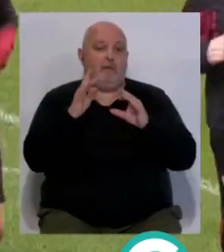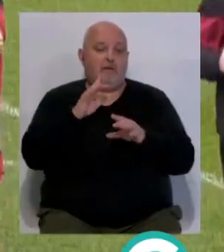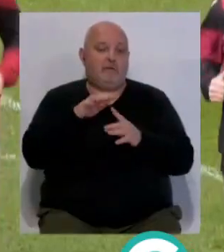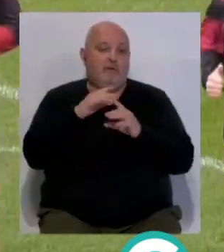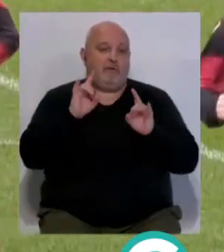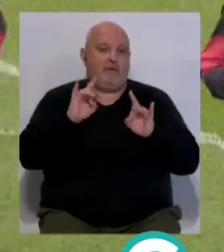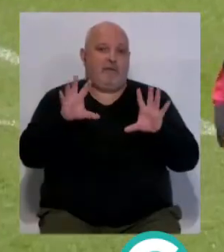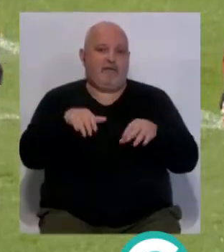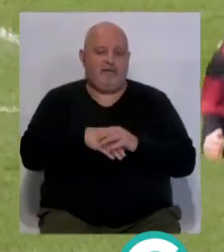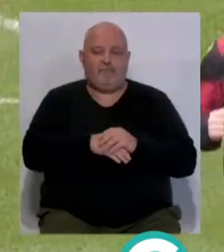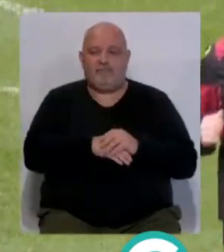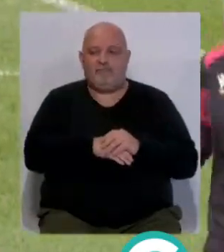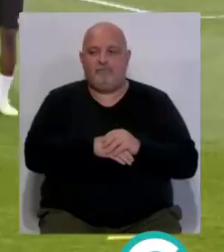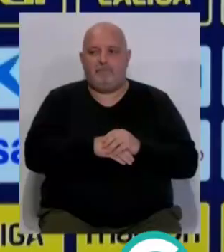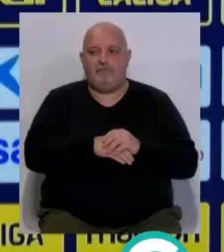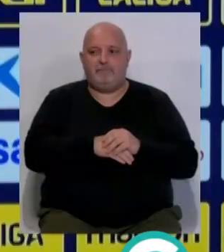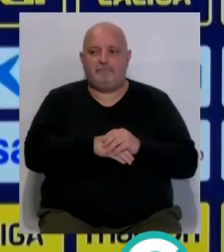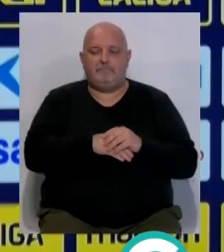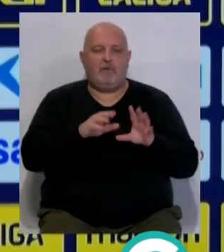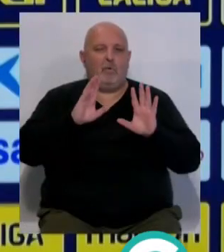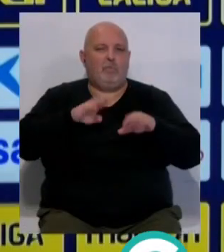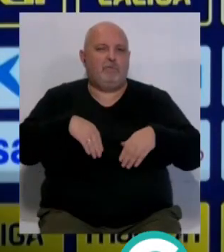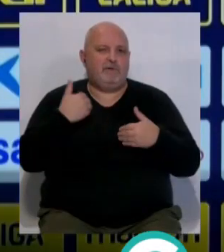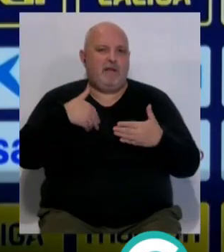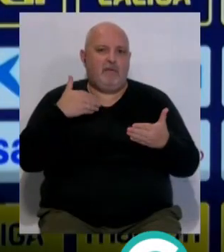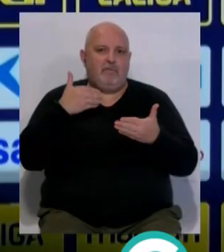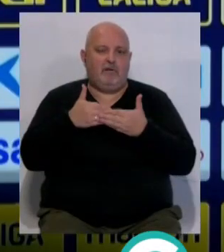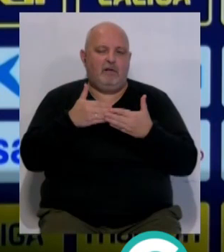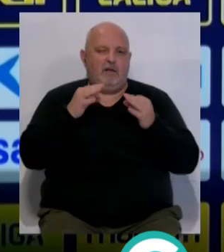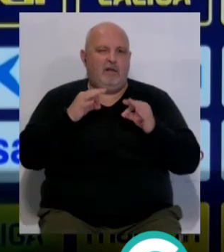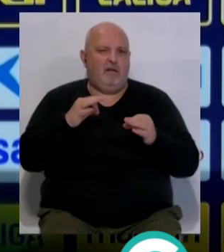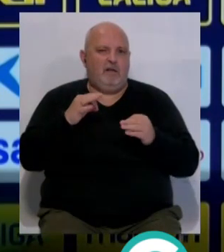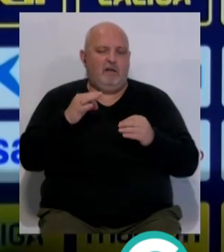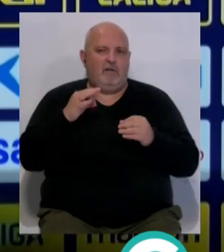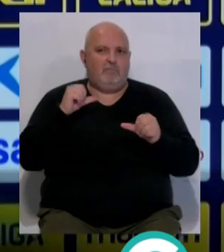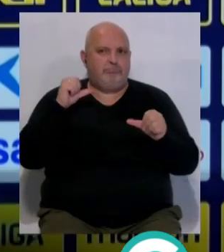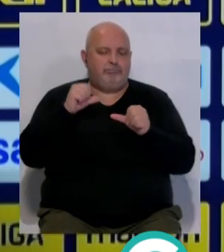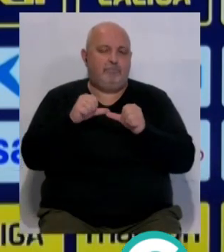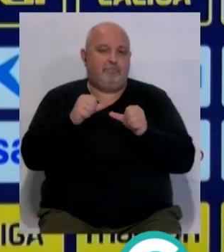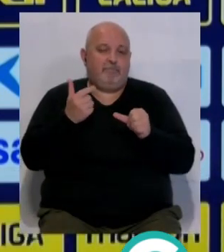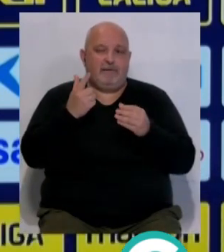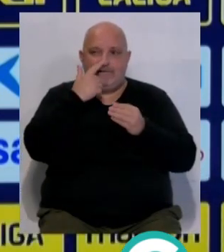de su equipo es como lo último ya digamos esta trayectoria y te da la sensación que no no es